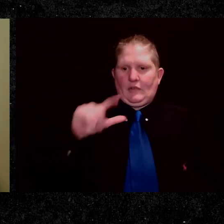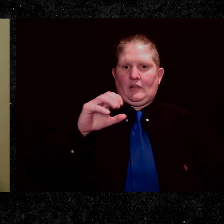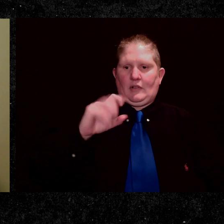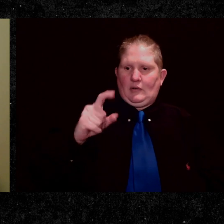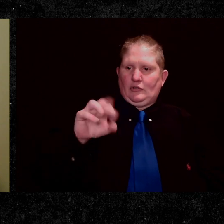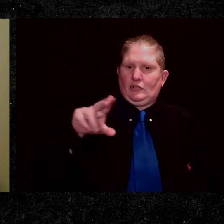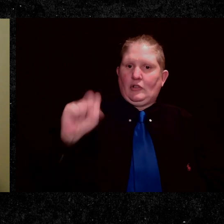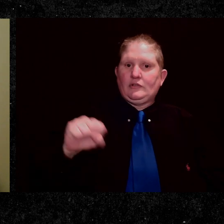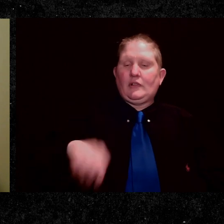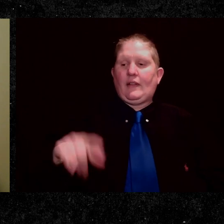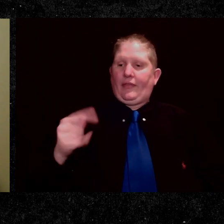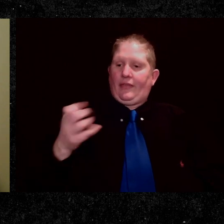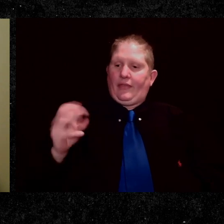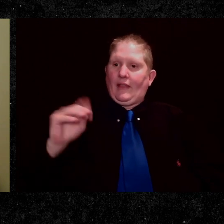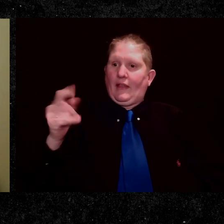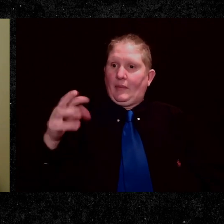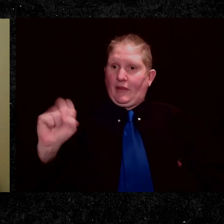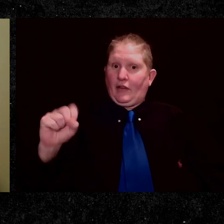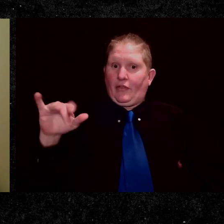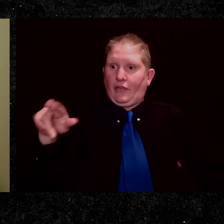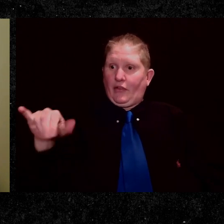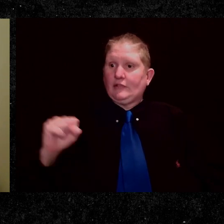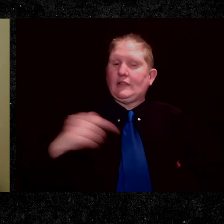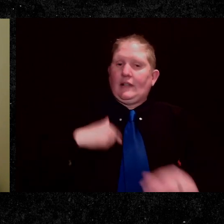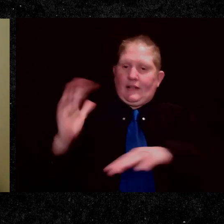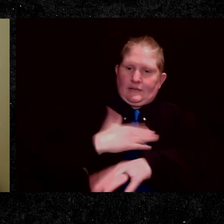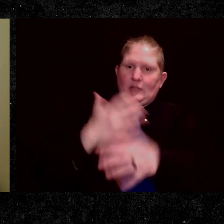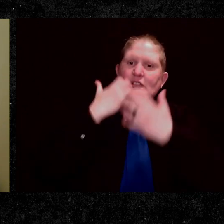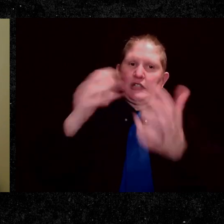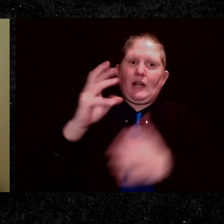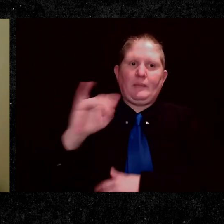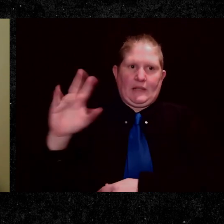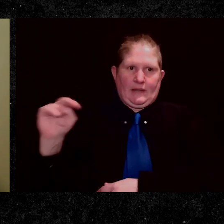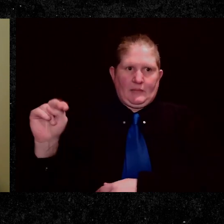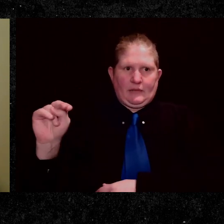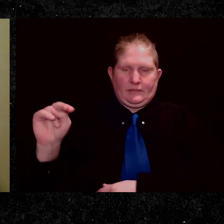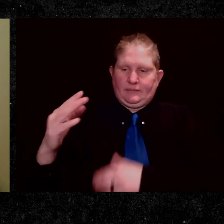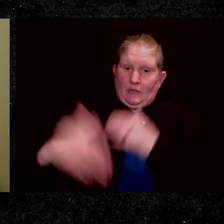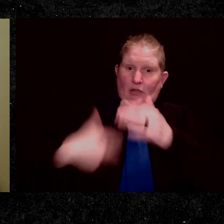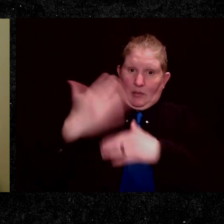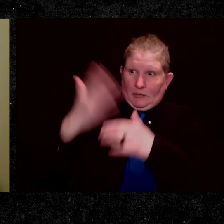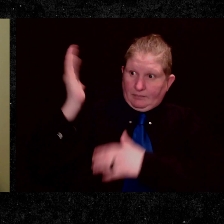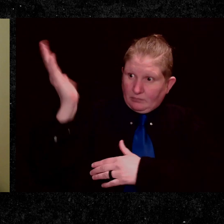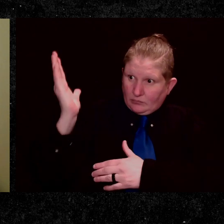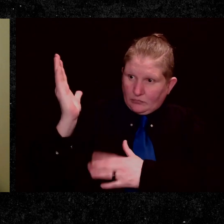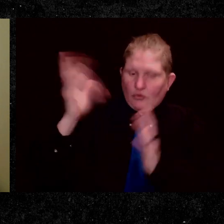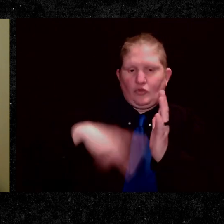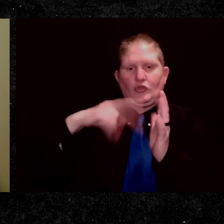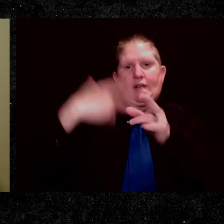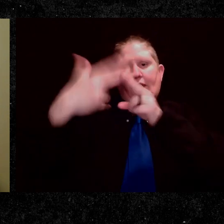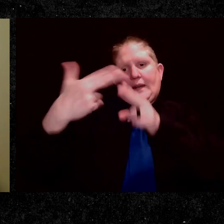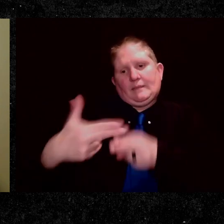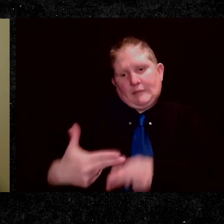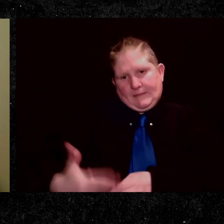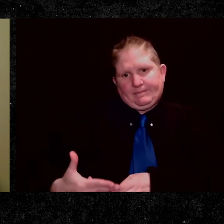Mis pronombres son "le-les-sus" y canto con Shout en Minneapolis. Nuestra próxima presentación es la lectura de los nombres.